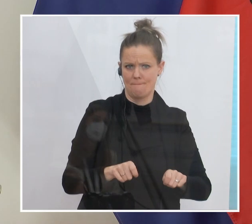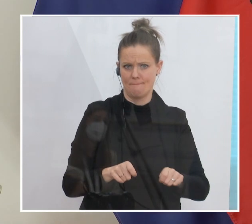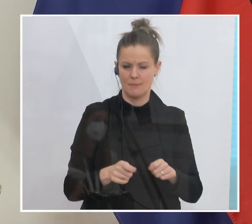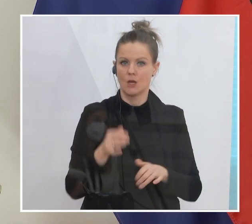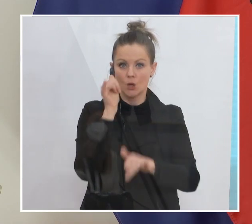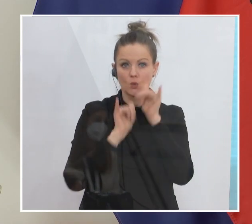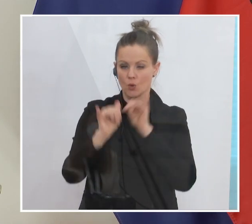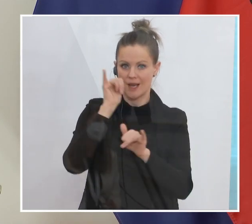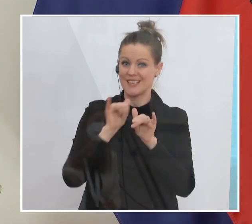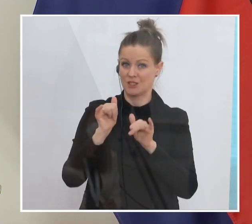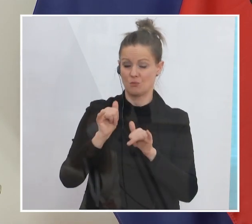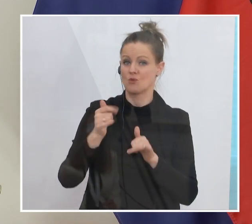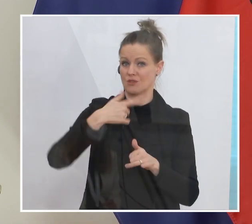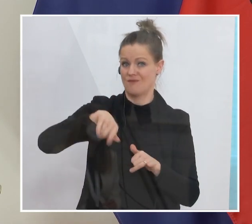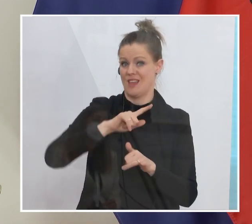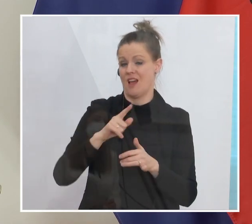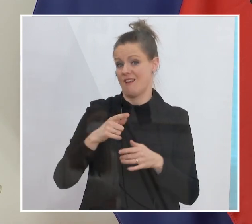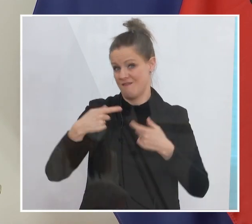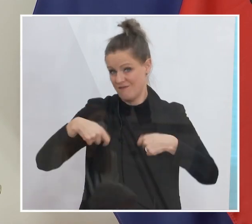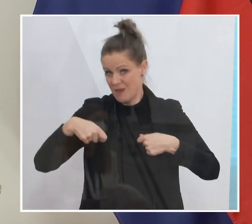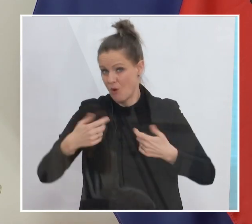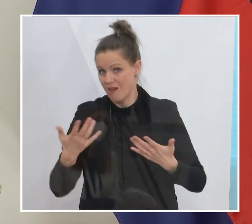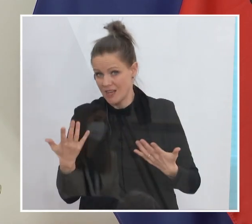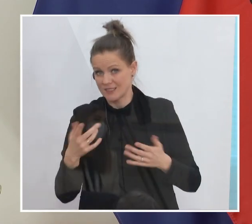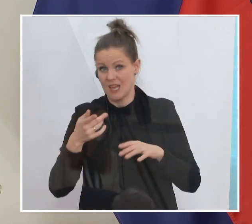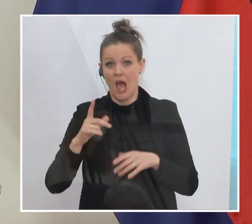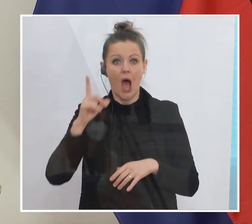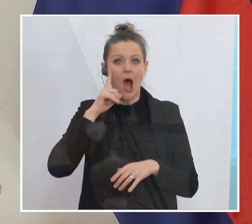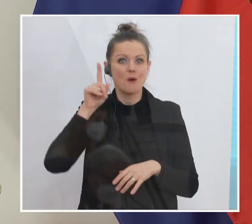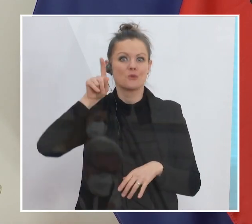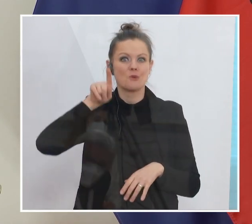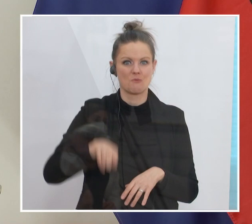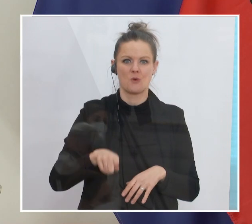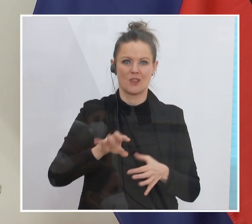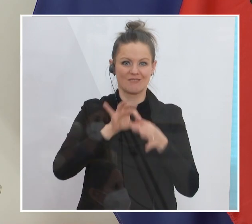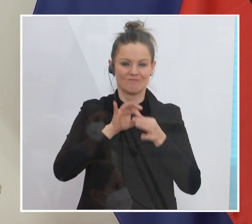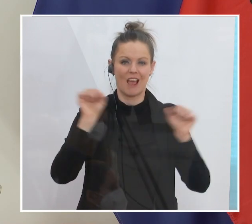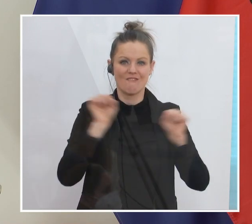ist für uns der Februar eigentlich das Hauptmonat im Wintertourismus, da werden